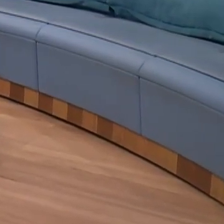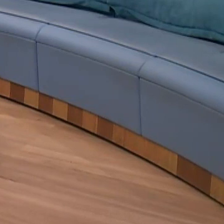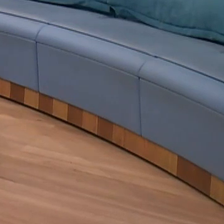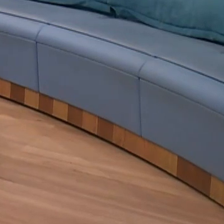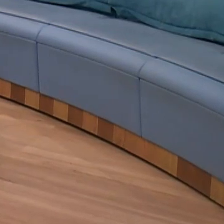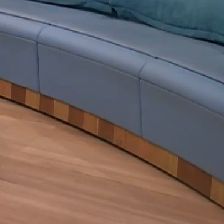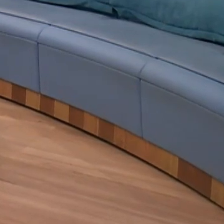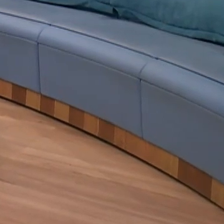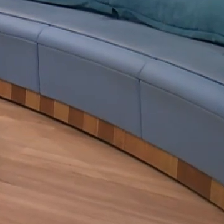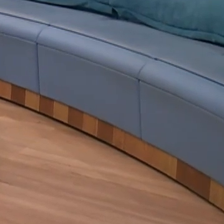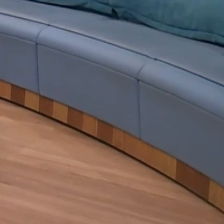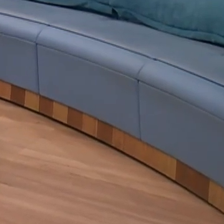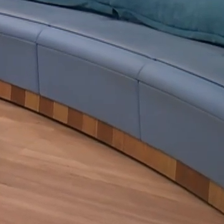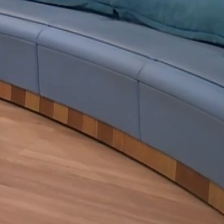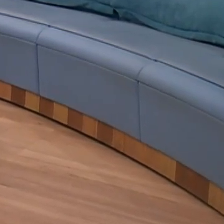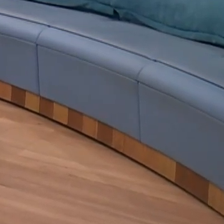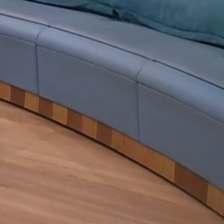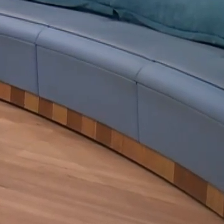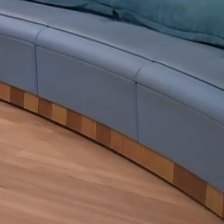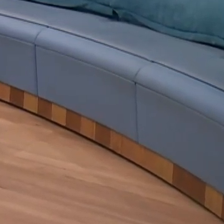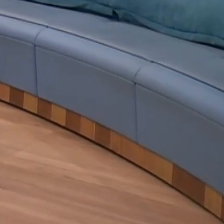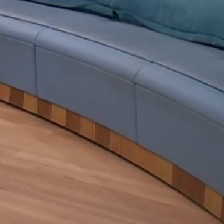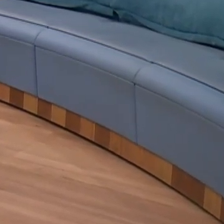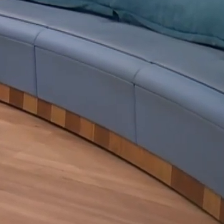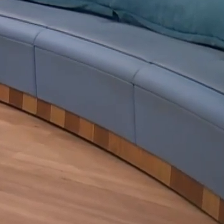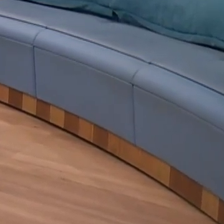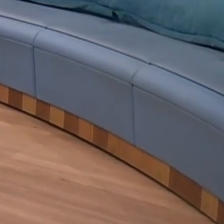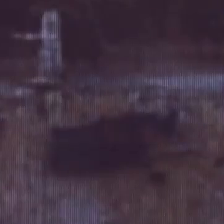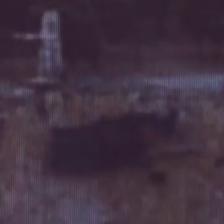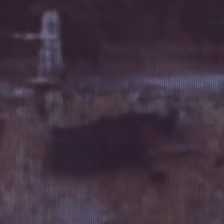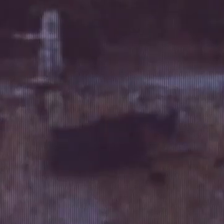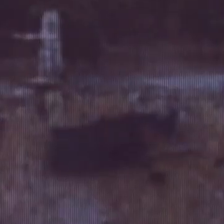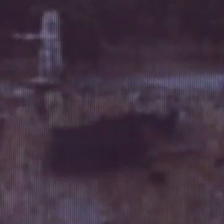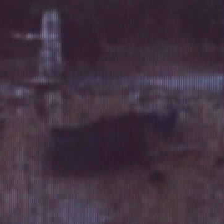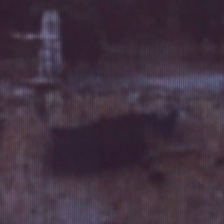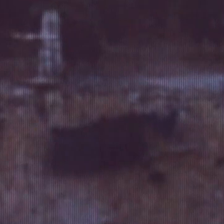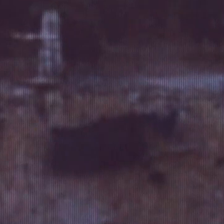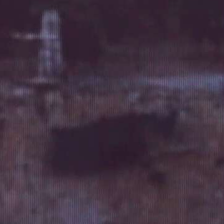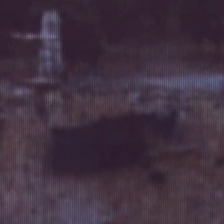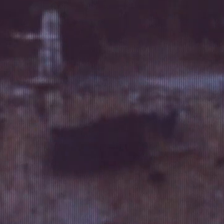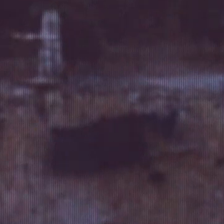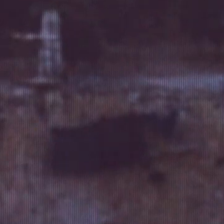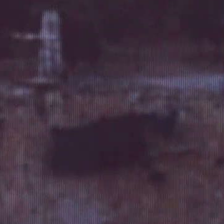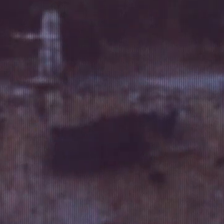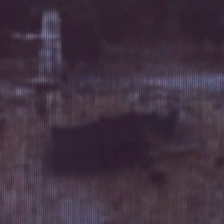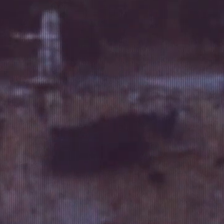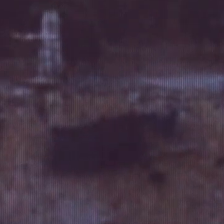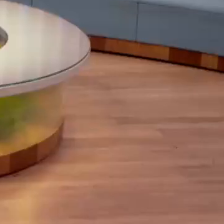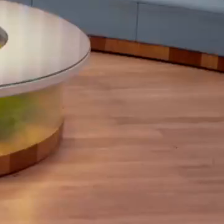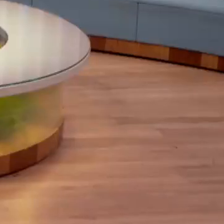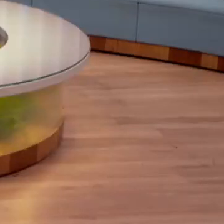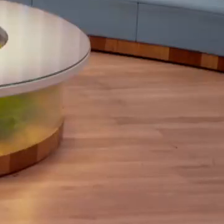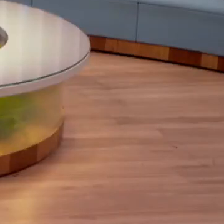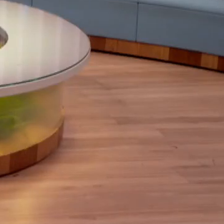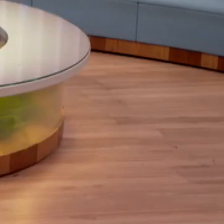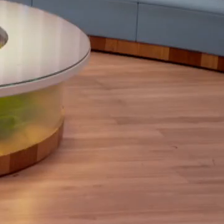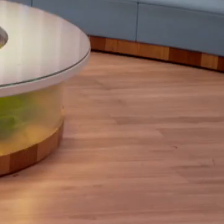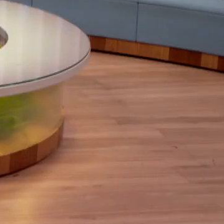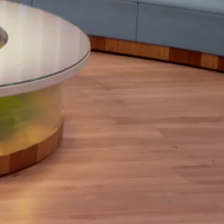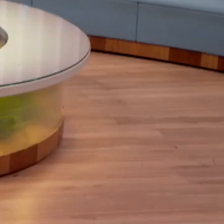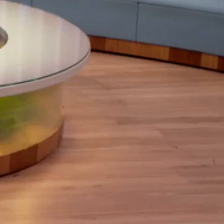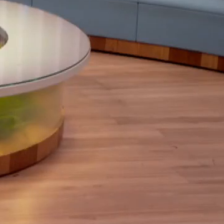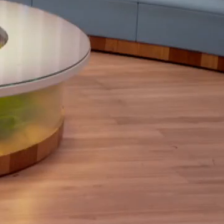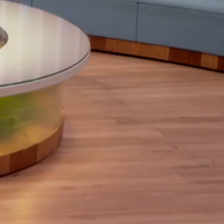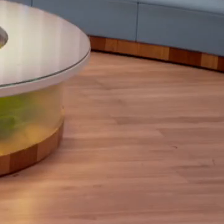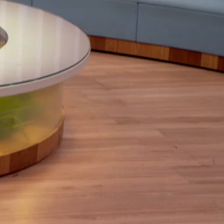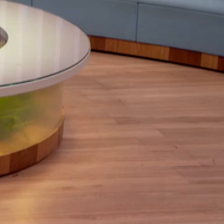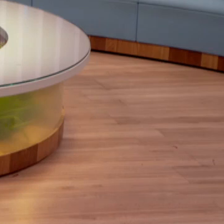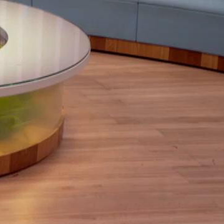как Каин убивает Авеля злоба зависть повредили нашу душу И мы вот это вот повреждение мы его